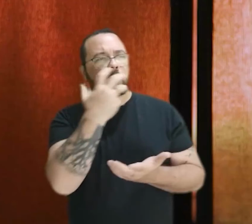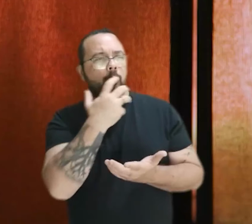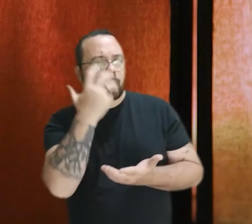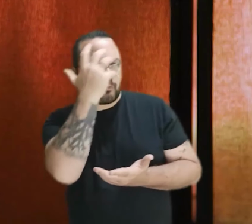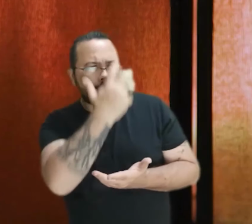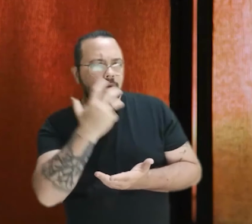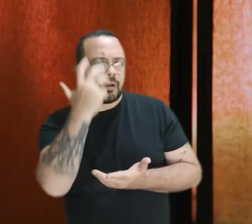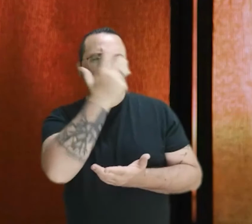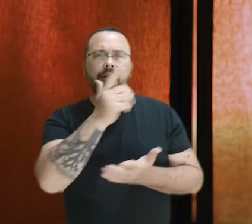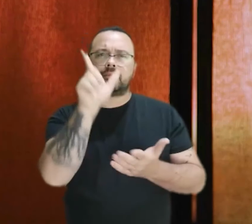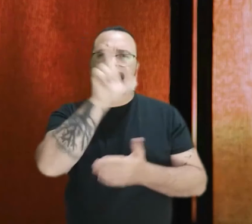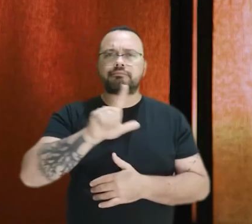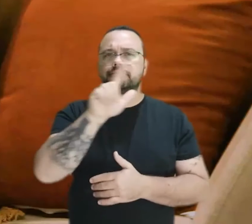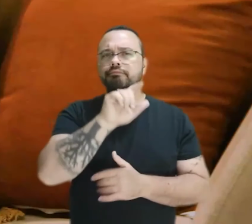uma Literatura, não sei, você tem em si?